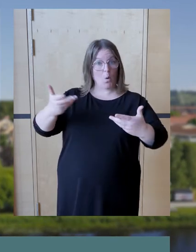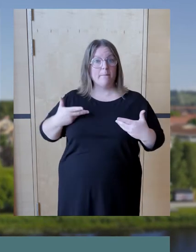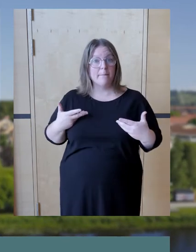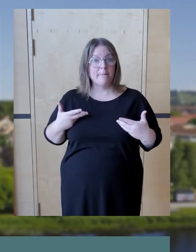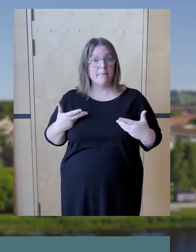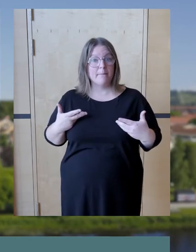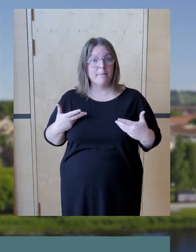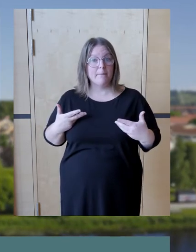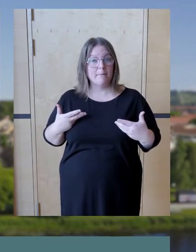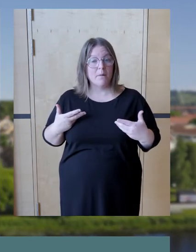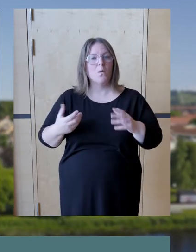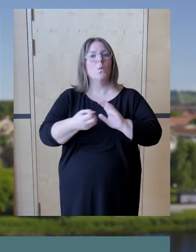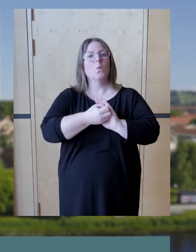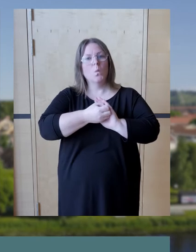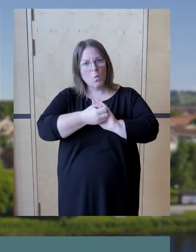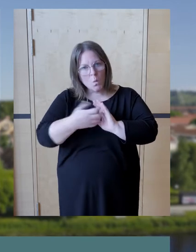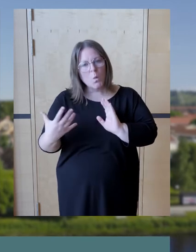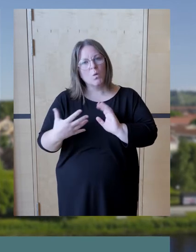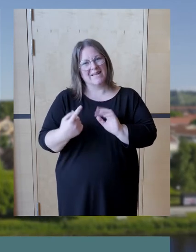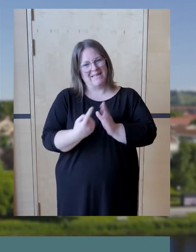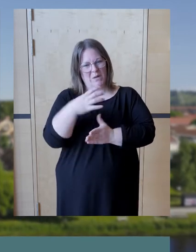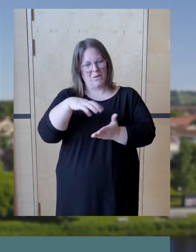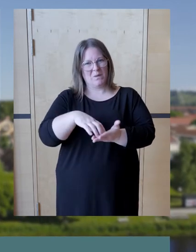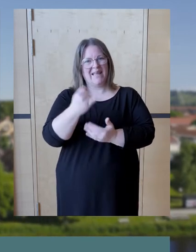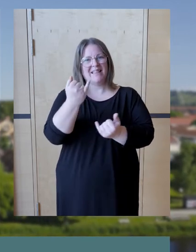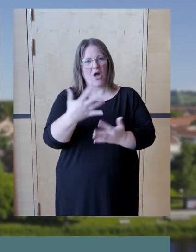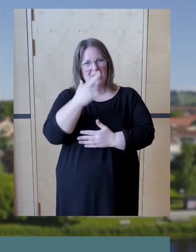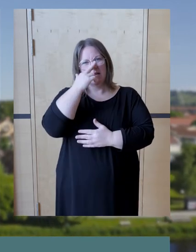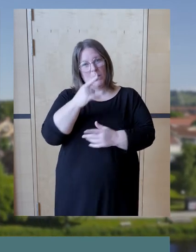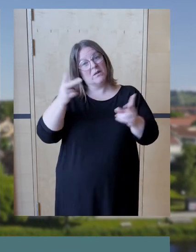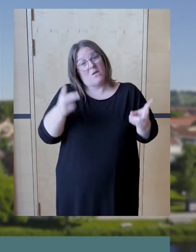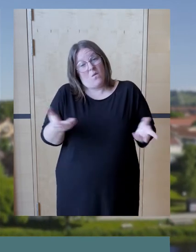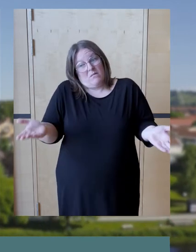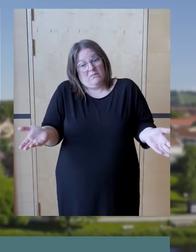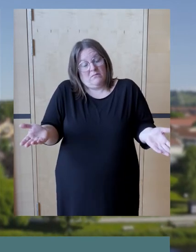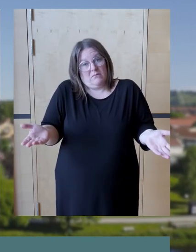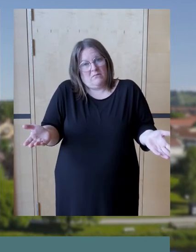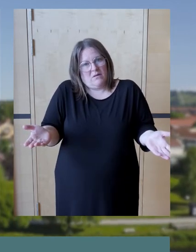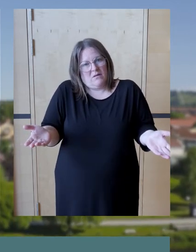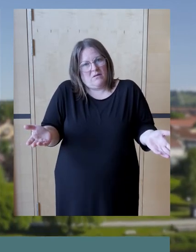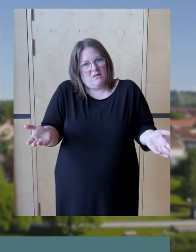Vi har den situation vi har Idag och detta som vi diskuterar Så du är värd